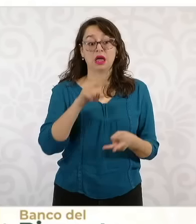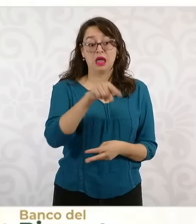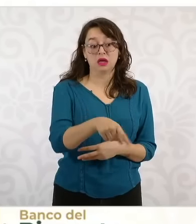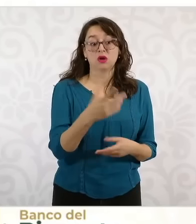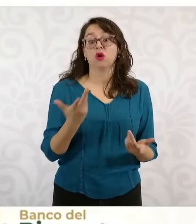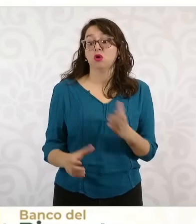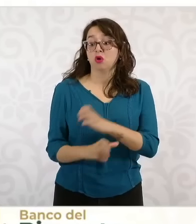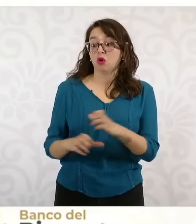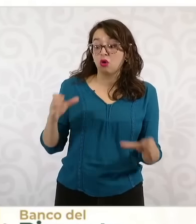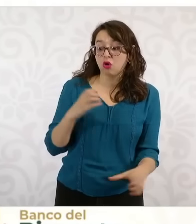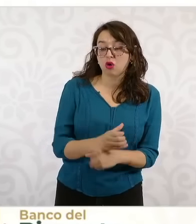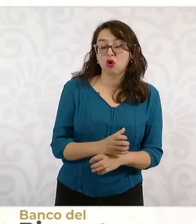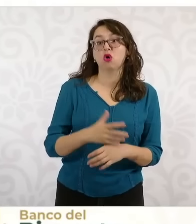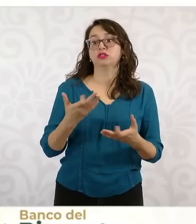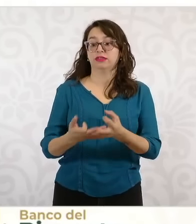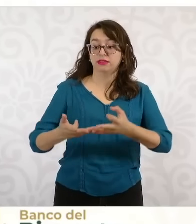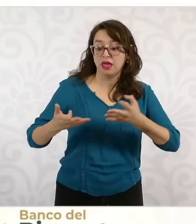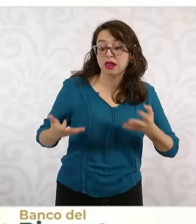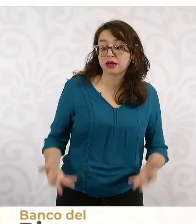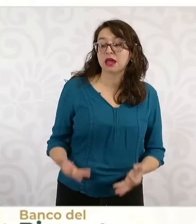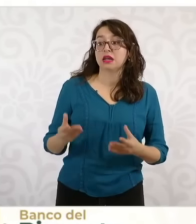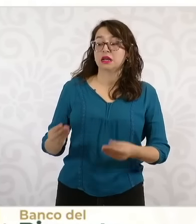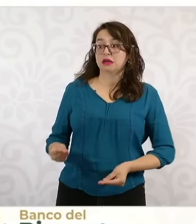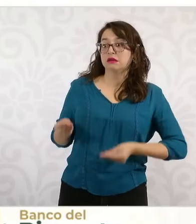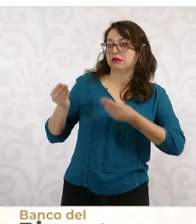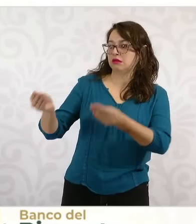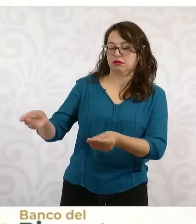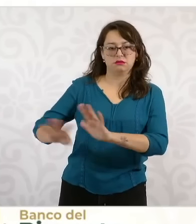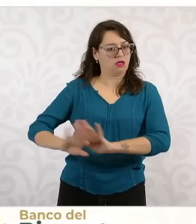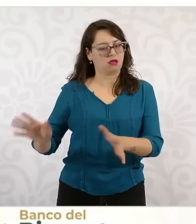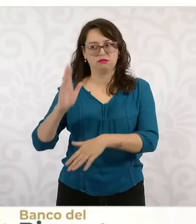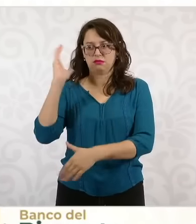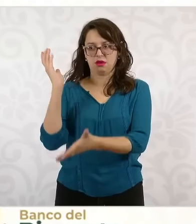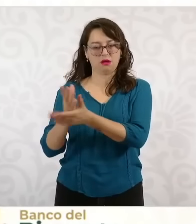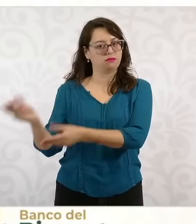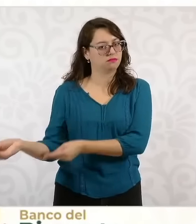Aquellos que tienen las sus garantías en prenda, se va a hacer la liberación de sus garantías,